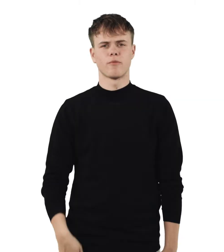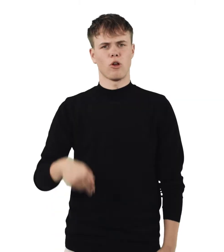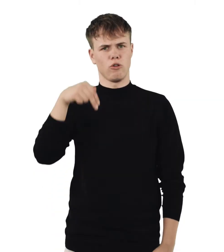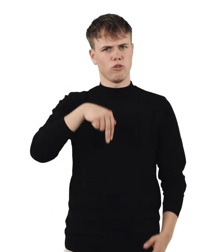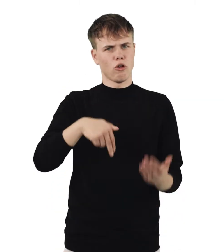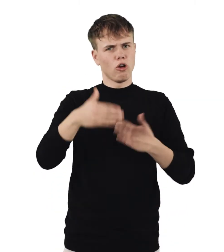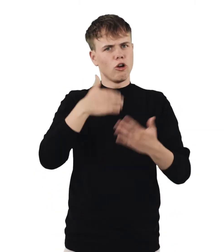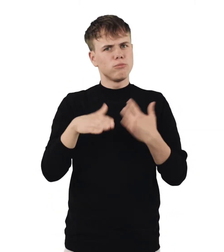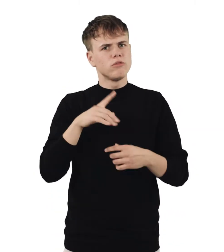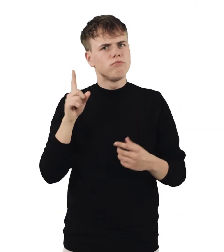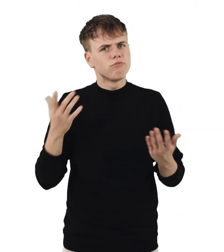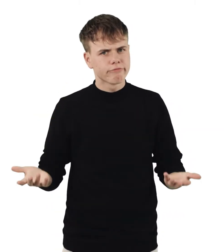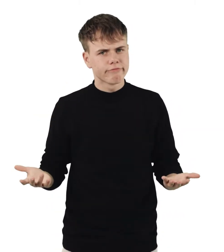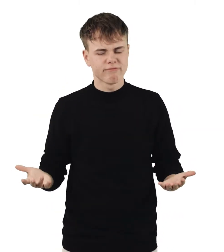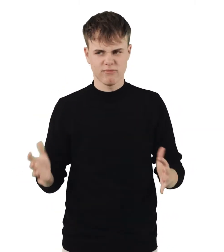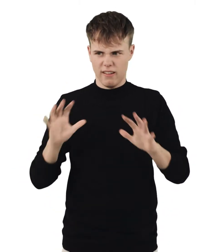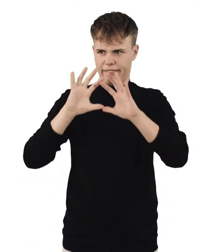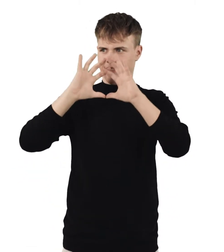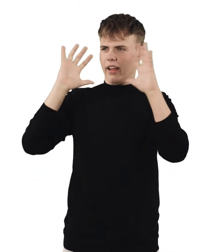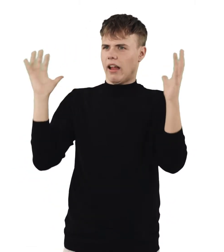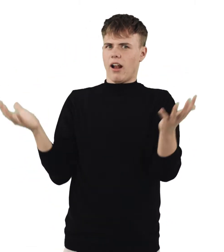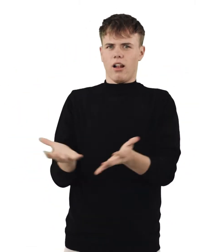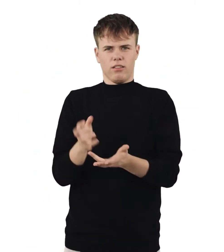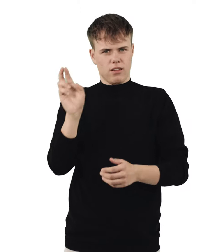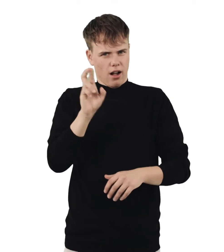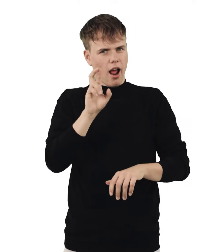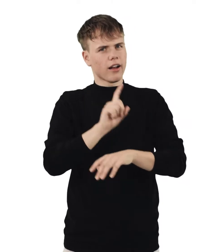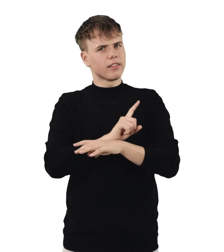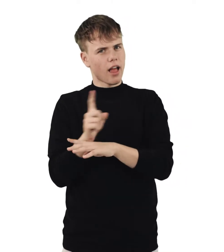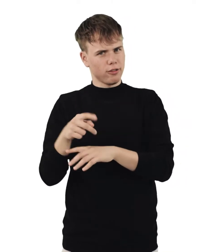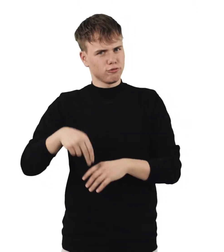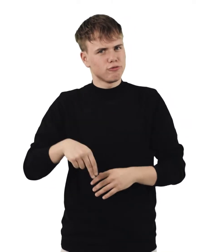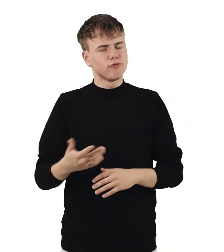Wat gaat er nu gebeuren? Dit is een hele rare tijd voor iedereen, over de hele wereld.